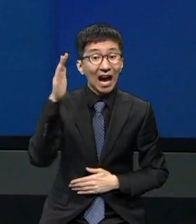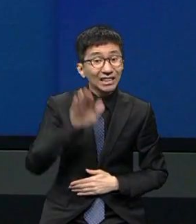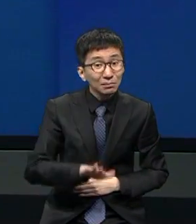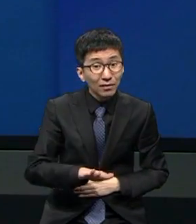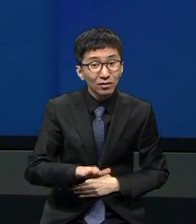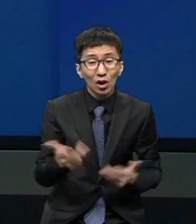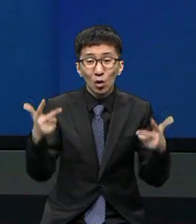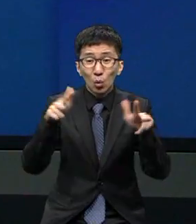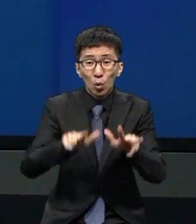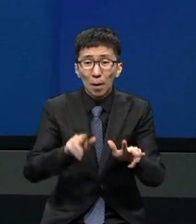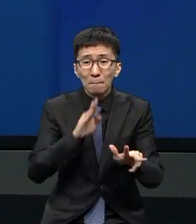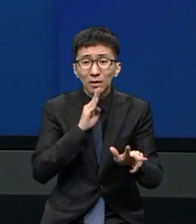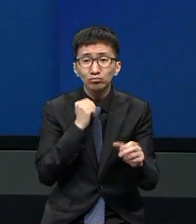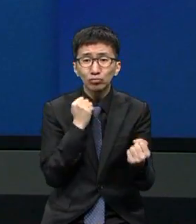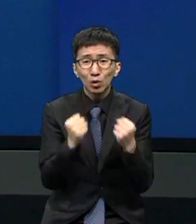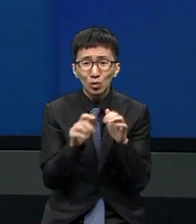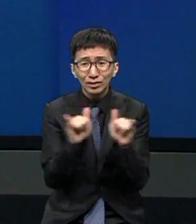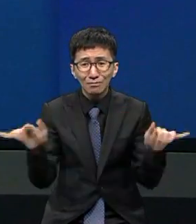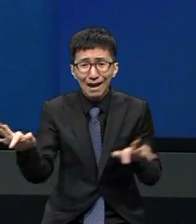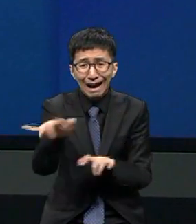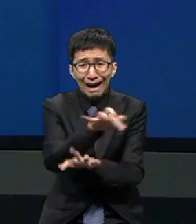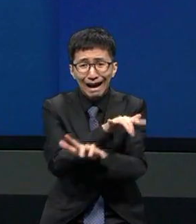하지만 비슷한 공원이라도 사람이 많거나